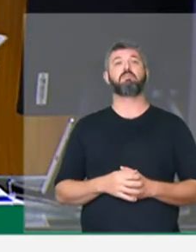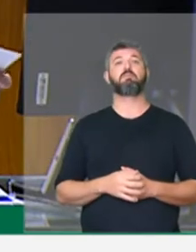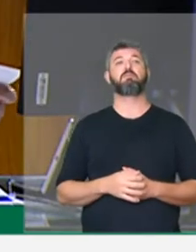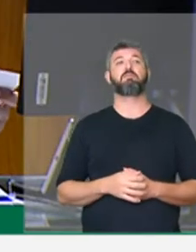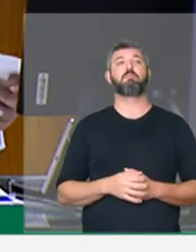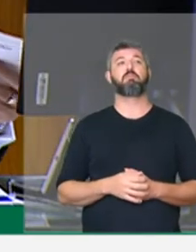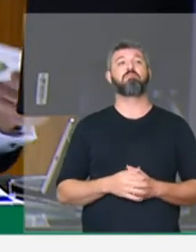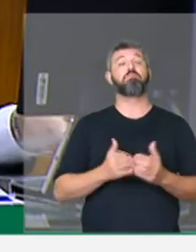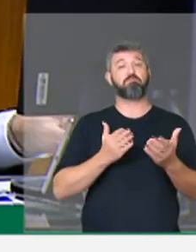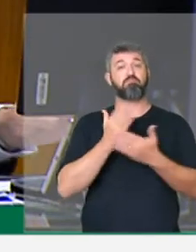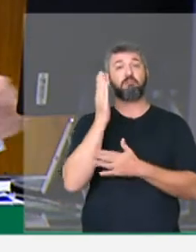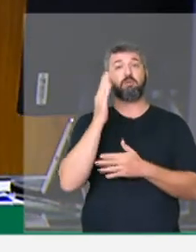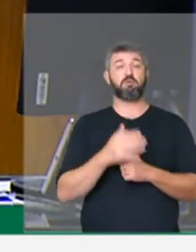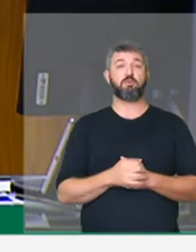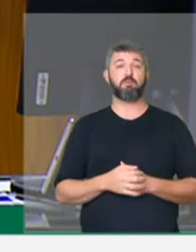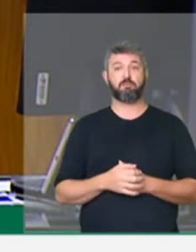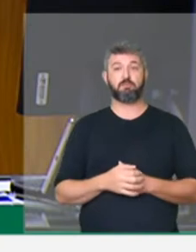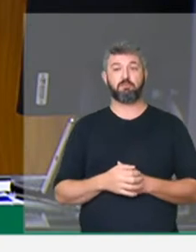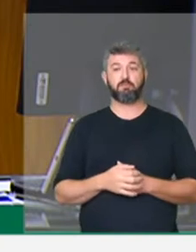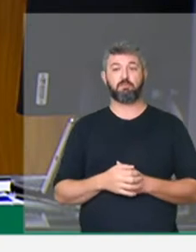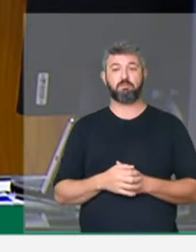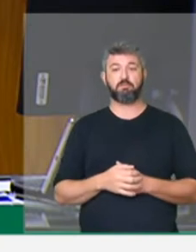REQUER NOS TERMOS DO ART. 161, 4, PARÁGRAFO 2° DO REGIMENTO INTERNO PARA QUE O ART. 3 °